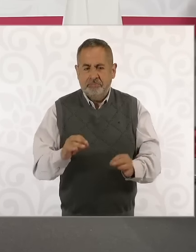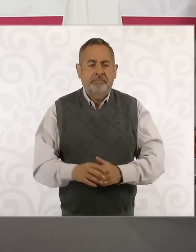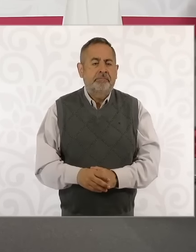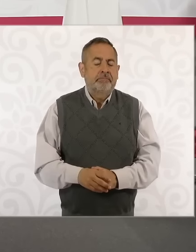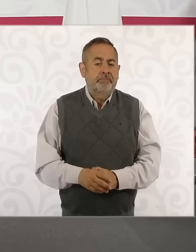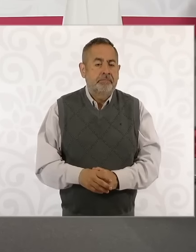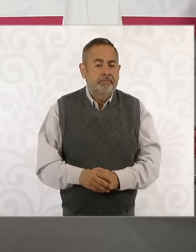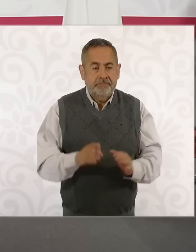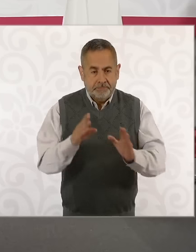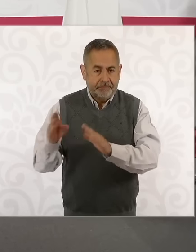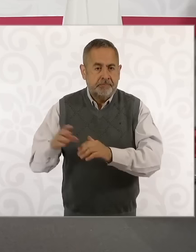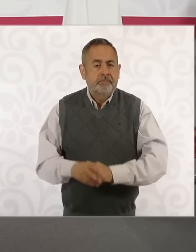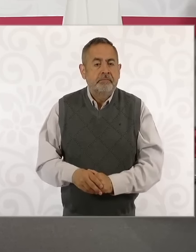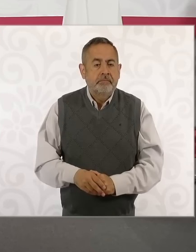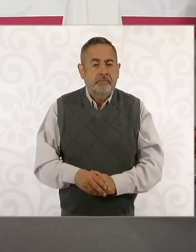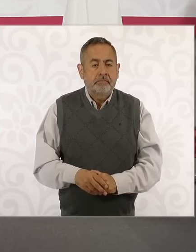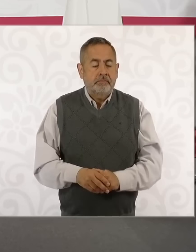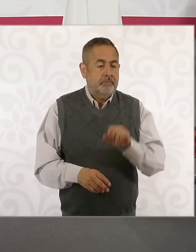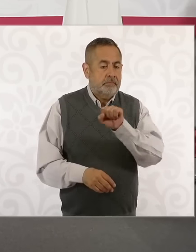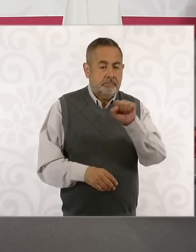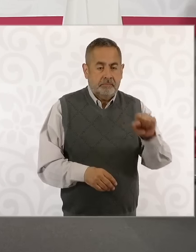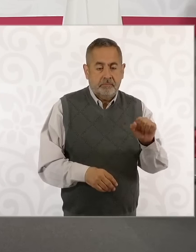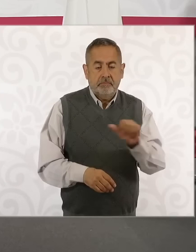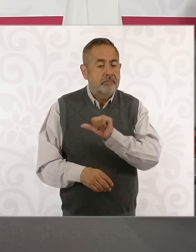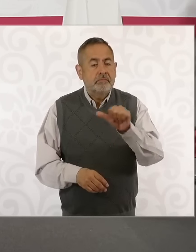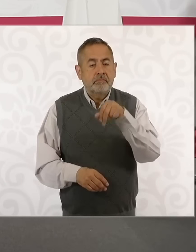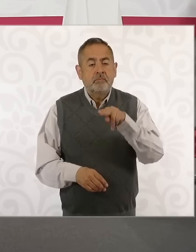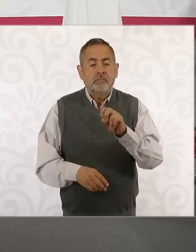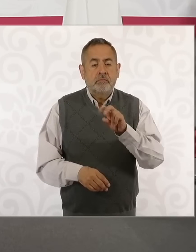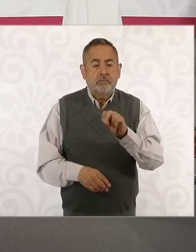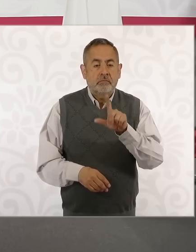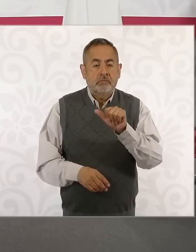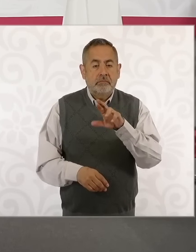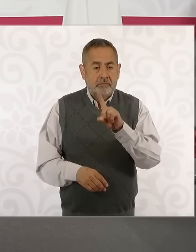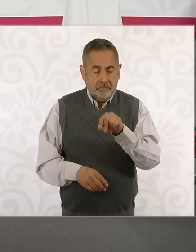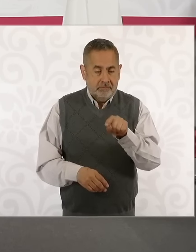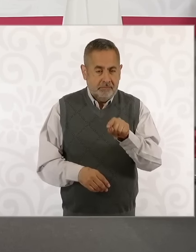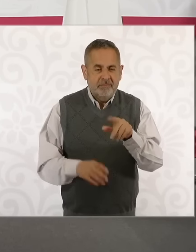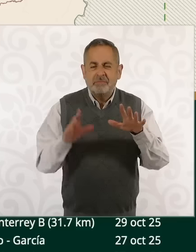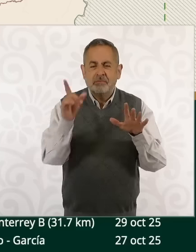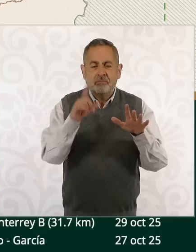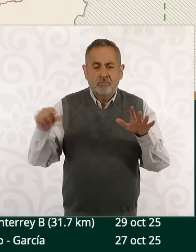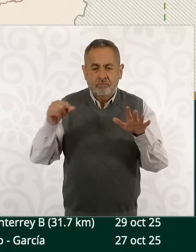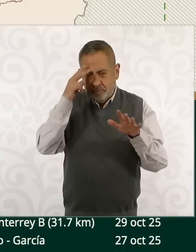En esto es el tramo Saltillo Nuevo Laredo del tren del Golfo de México. También en términos de lo